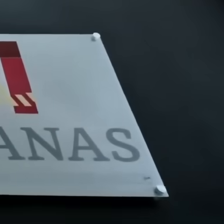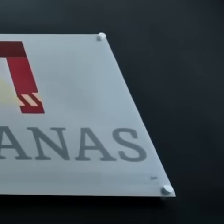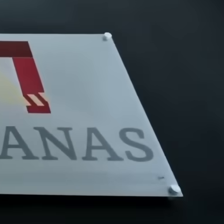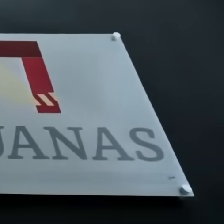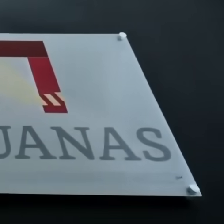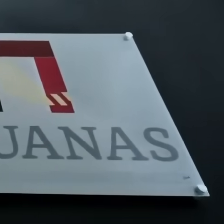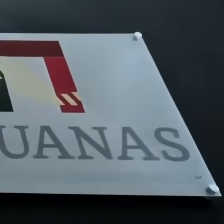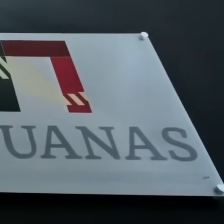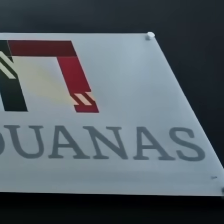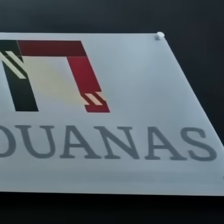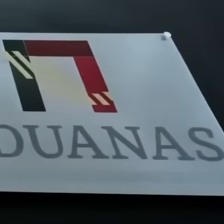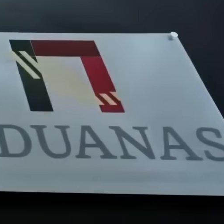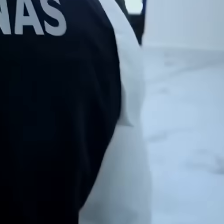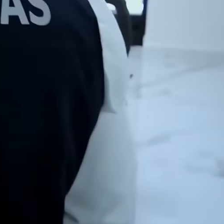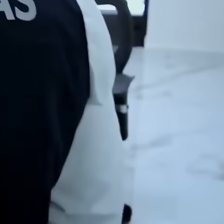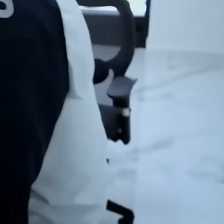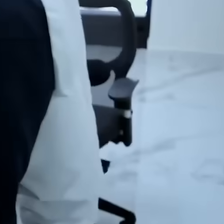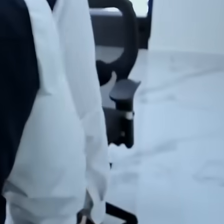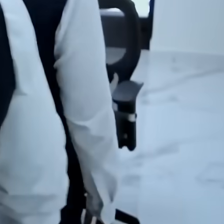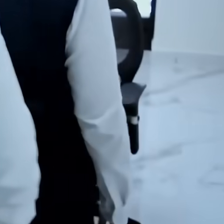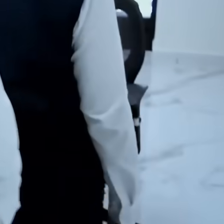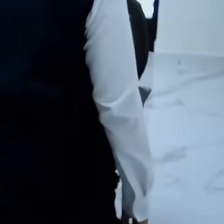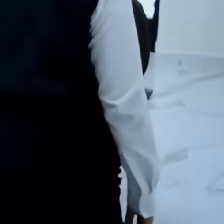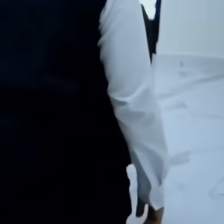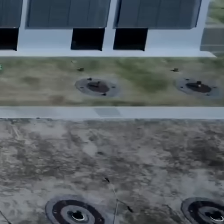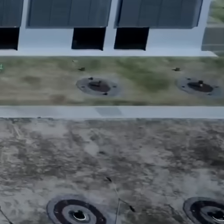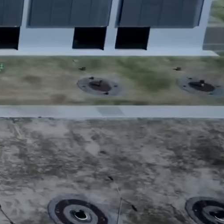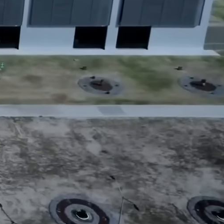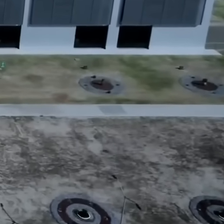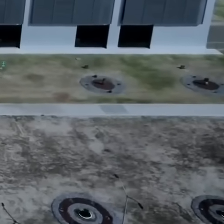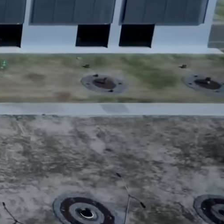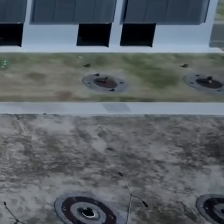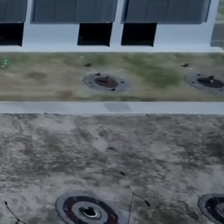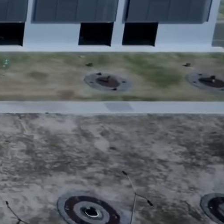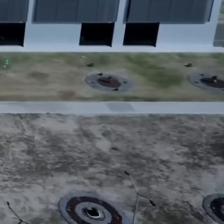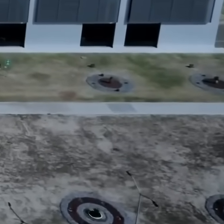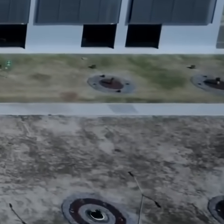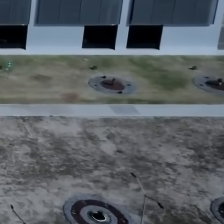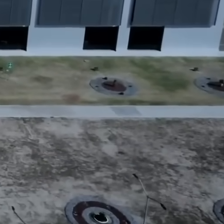en la modernización y materialización de proyectos estratégicos para el gobierno federal.